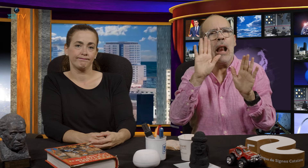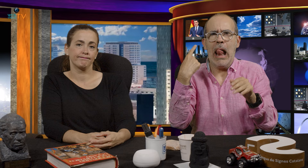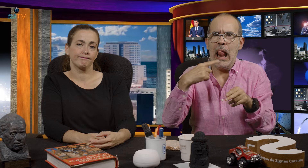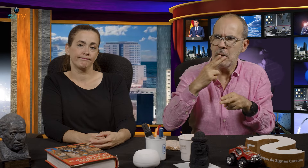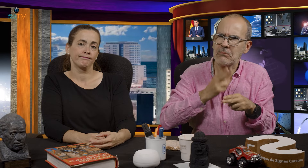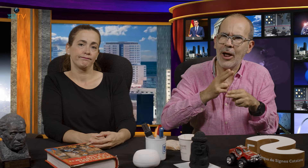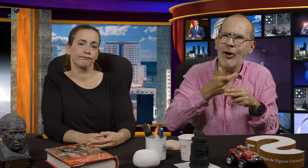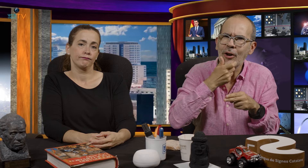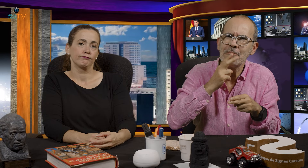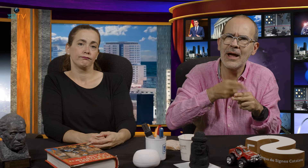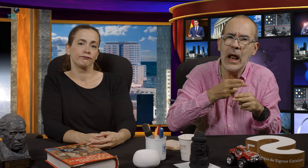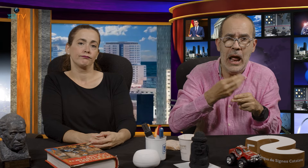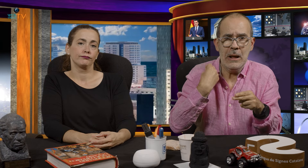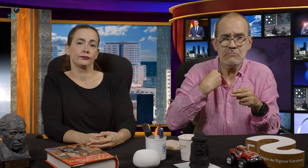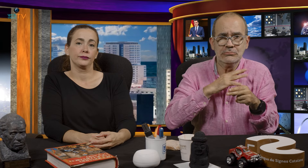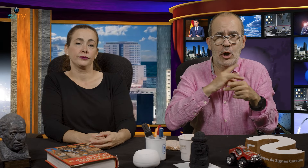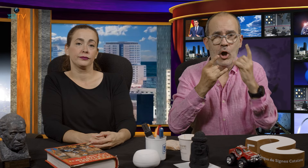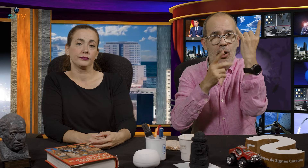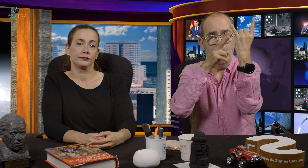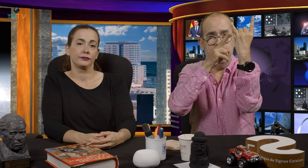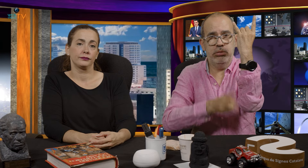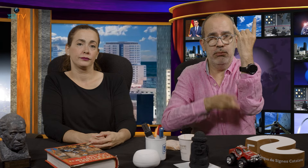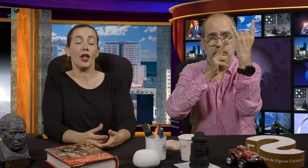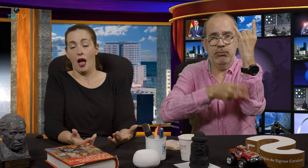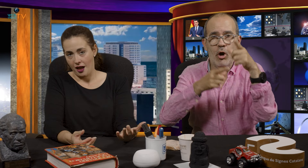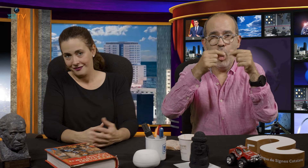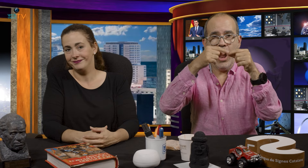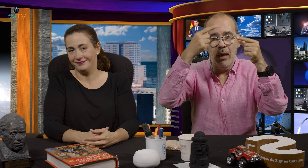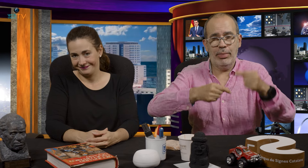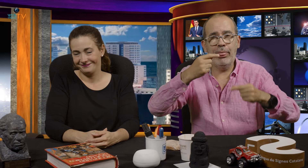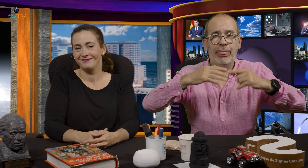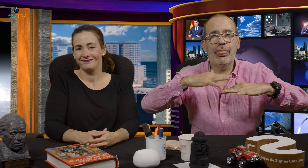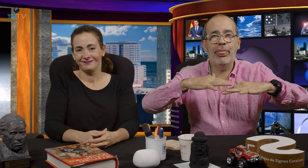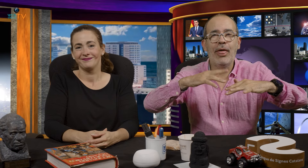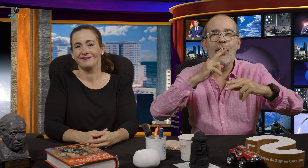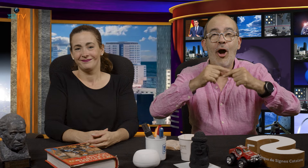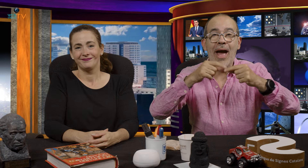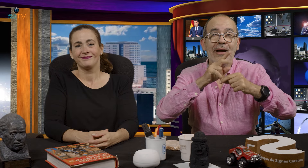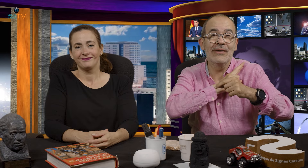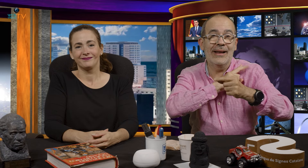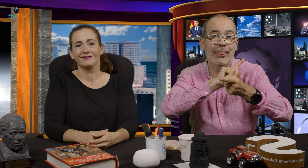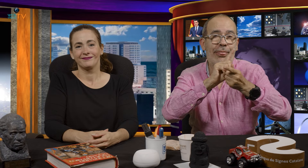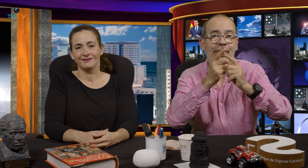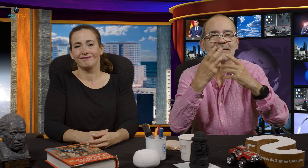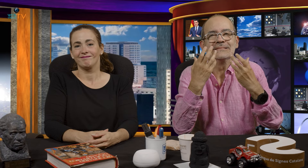También hay marrón, si os gusta el marrón cuando caen las hojas de los árboles, el suelo queda cubierto de hojas. Pasado un tiempo, cuando se secan,